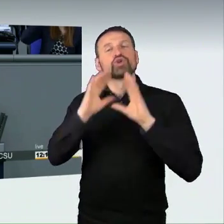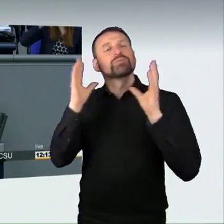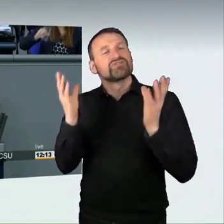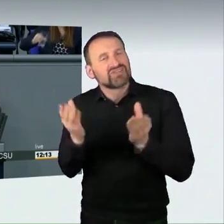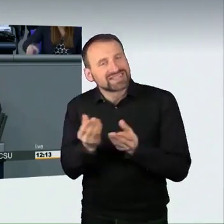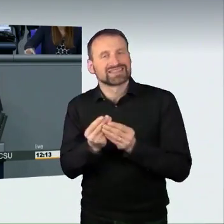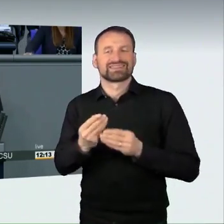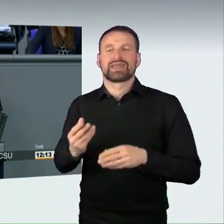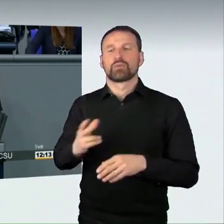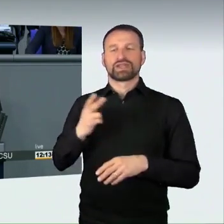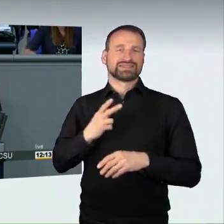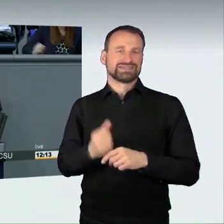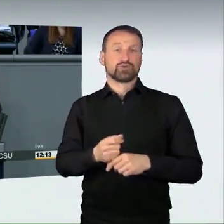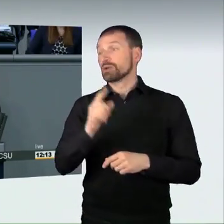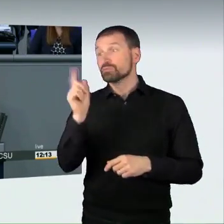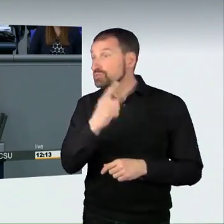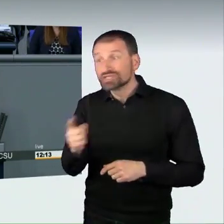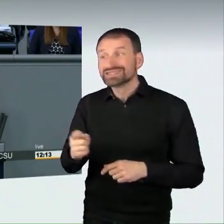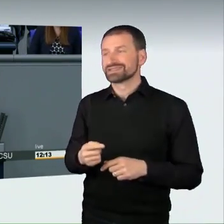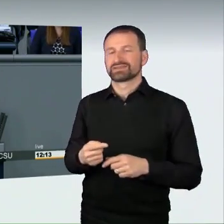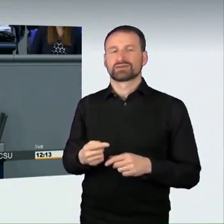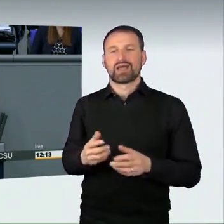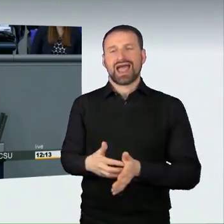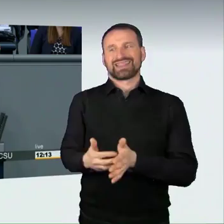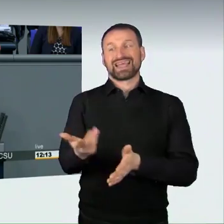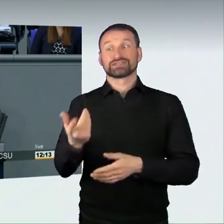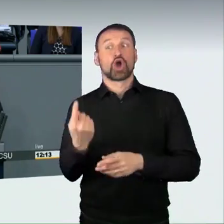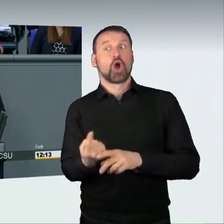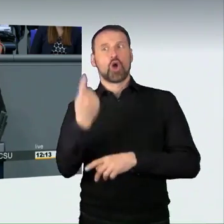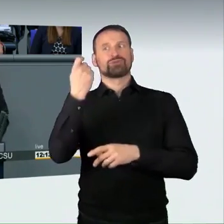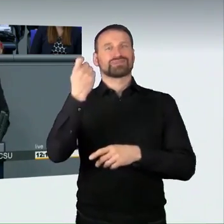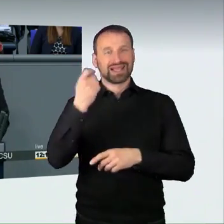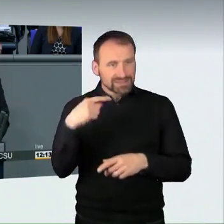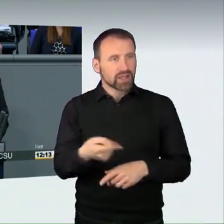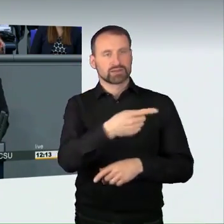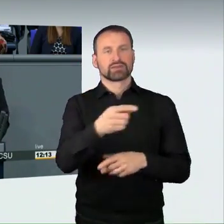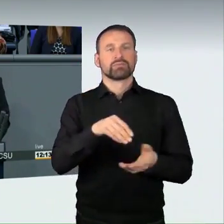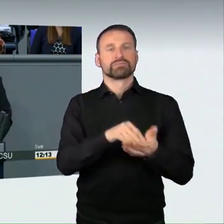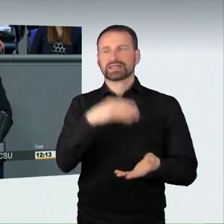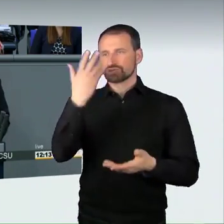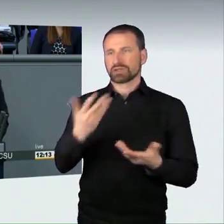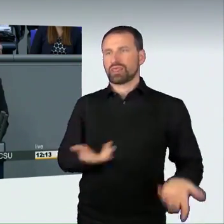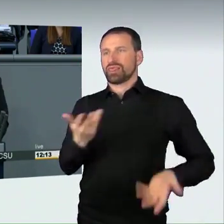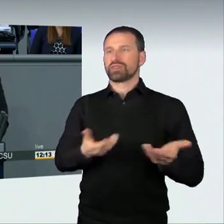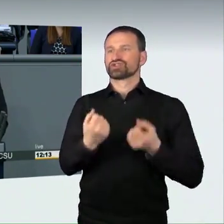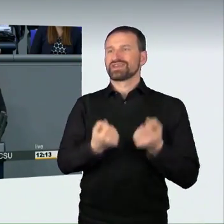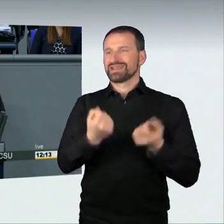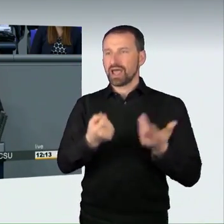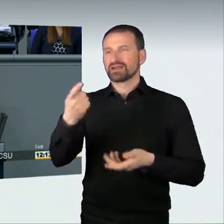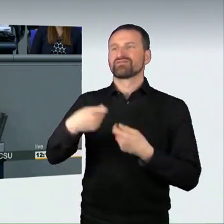hochpreisige Modernisierung verhindern. Wir wollen keinen Anreiz für eine hochpreisige Modernisierung bieten, die die Mieter hinterher vor Schwierigkeiten stellt. Das haben wir als Union hineinverhandelt,